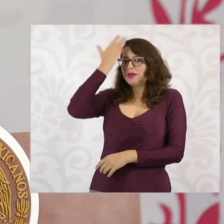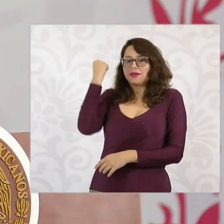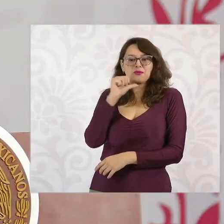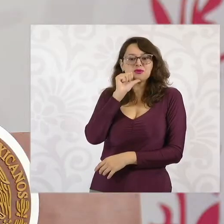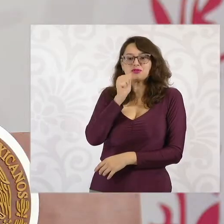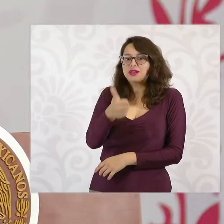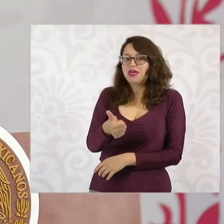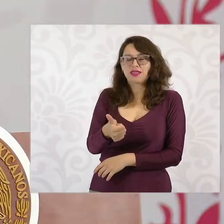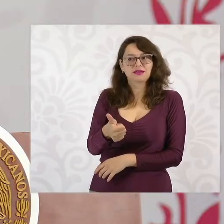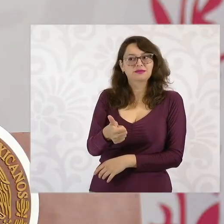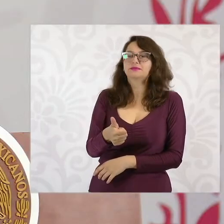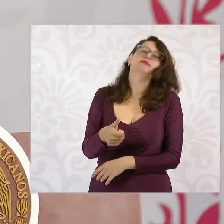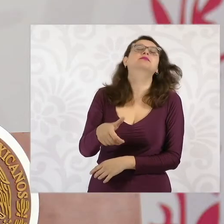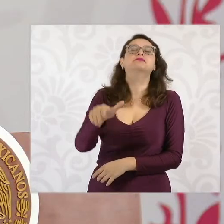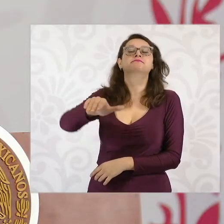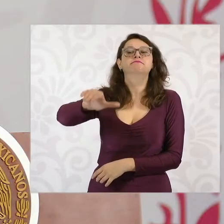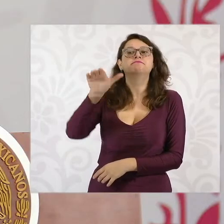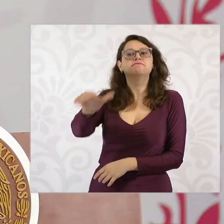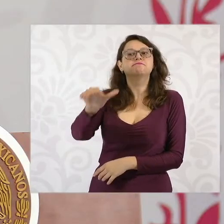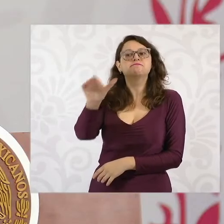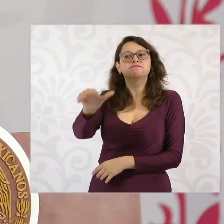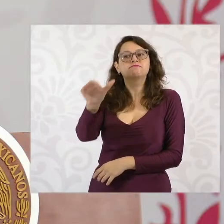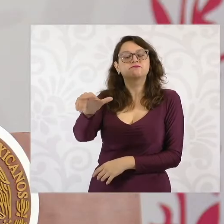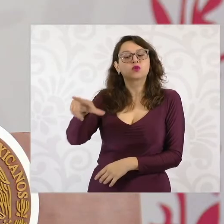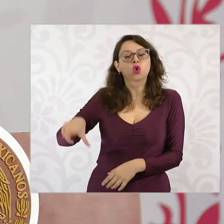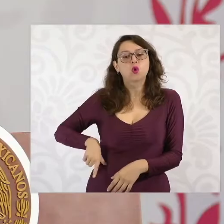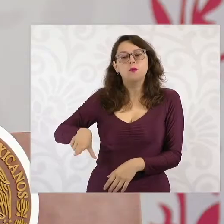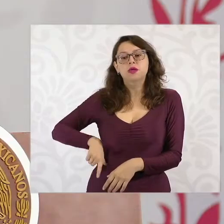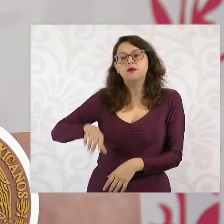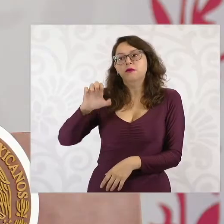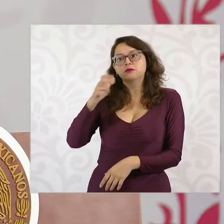Entonces, estamos pidiendo toda la información al gobierno de Chihuahua y también al gobierno